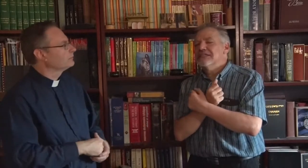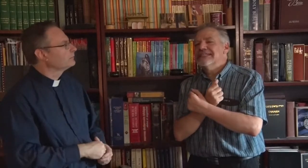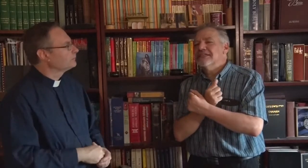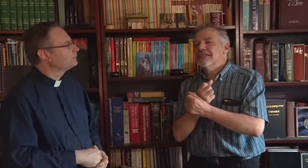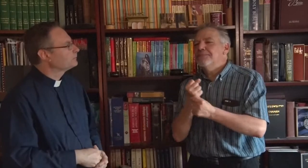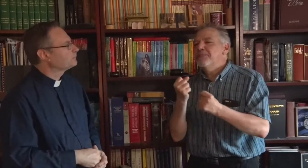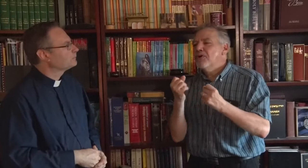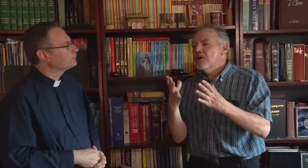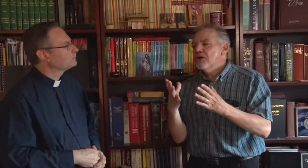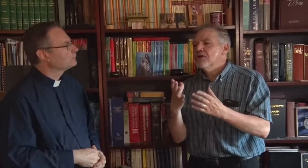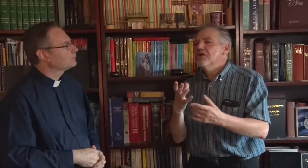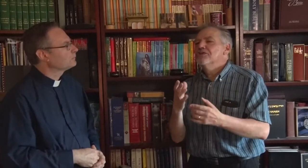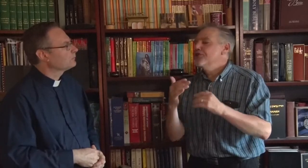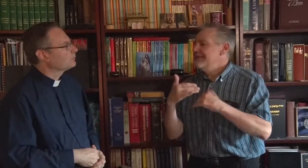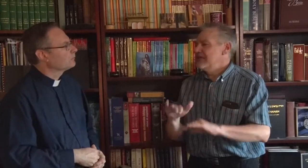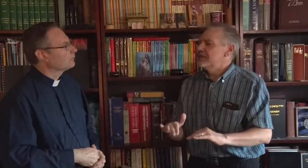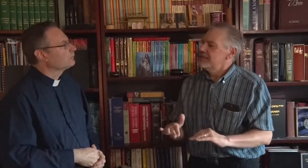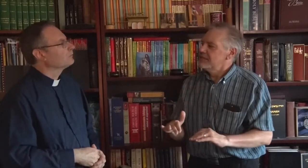Il n’y a pas de limite.